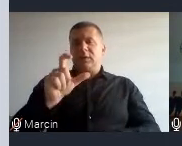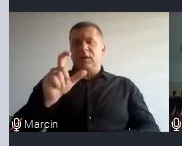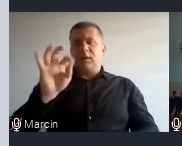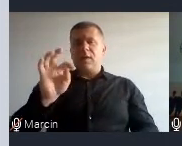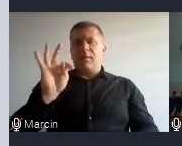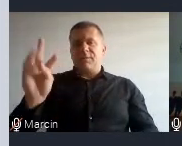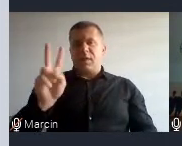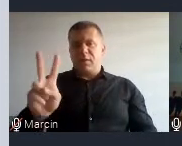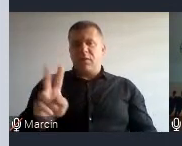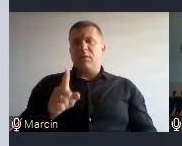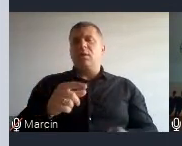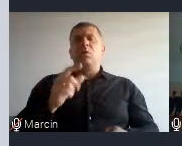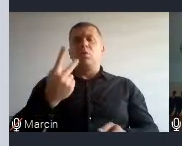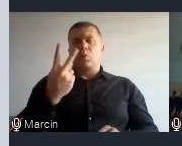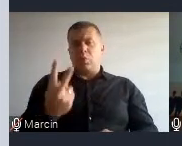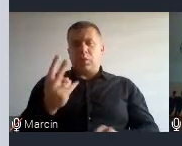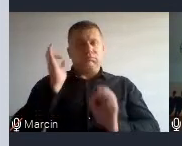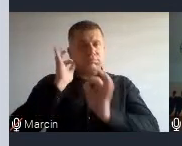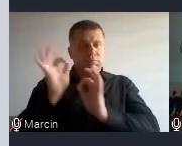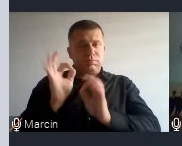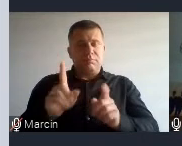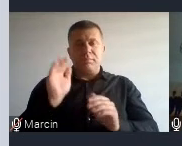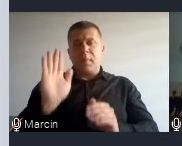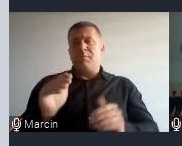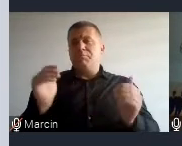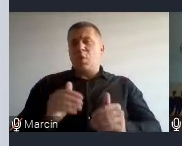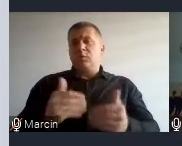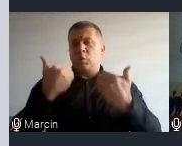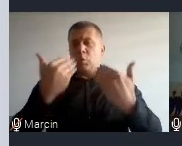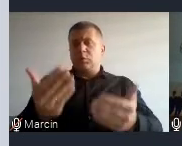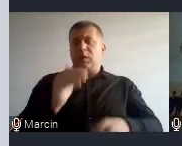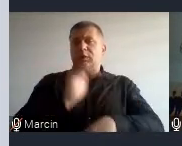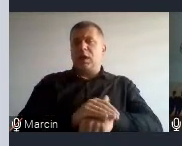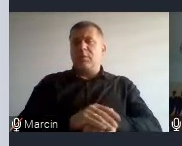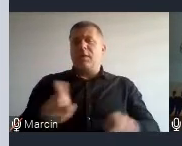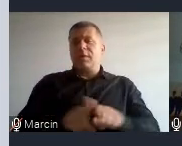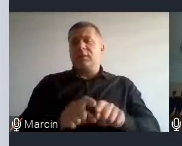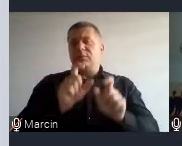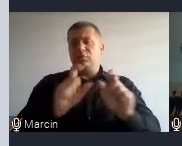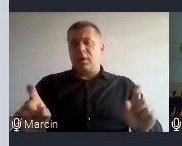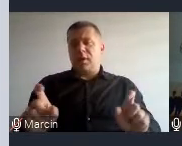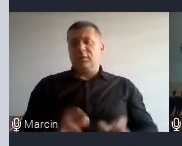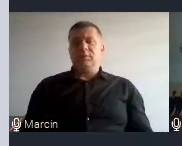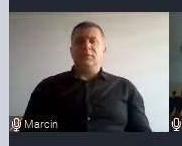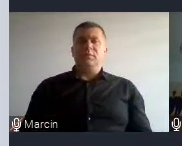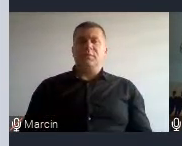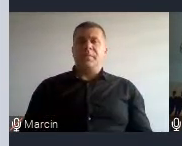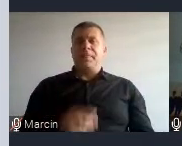Przesłanka druga związana z możliwością udzielania zamówienia w tym samym czasie i tu różnie interpretowana,